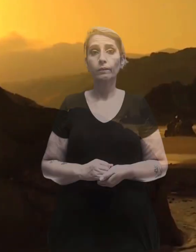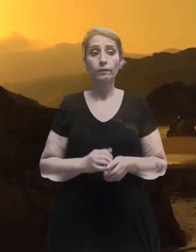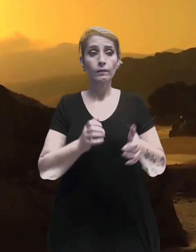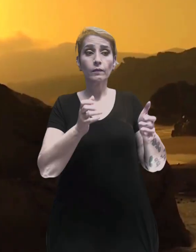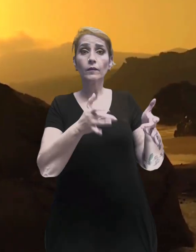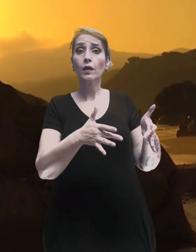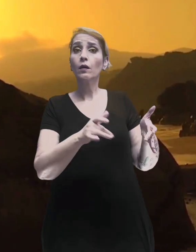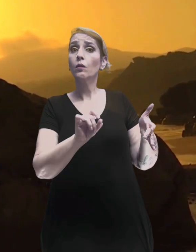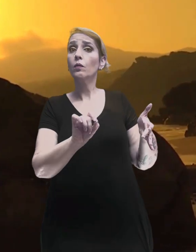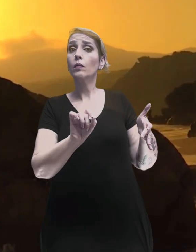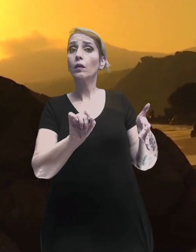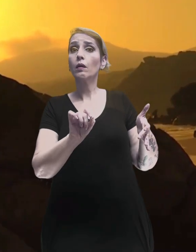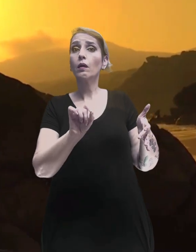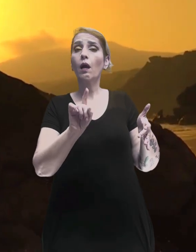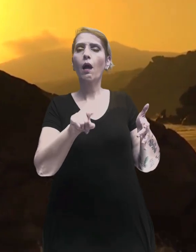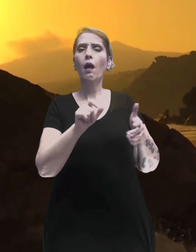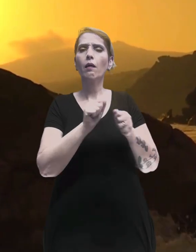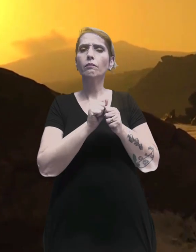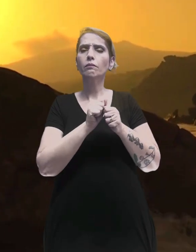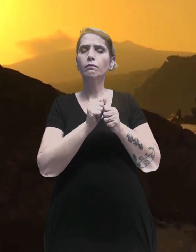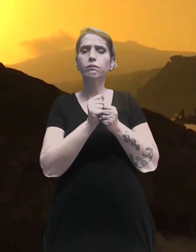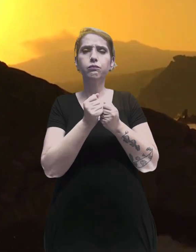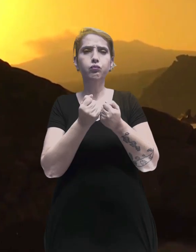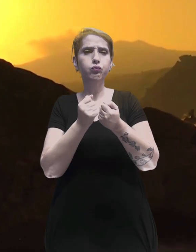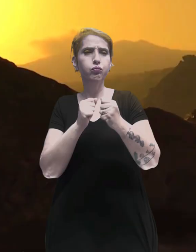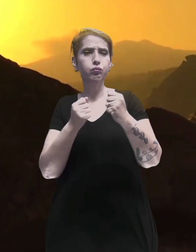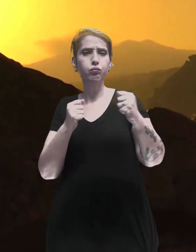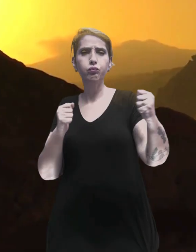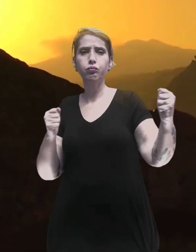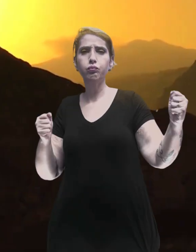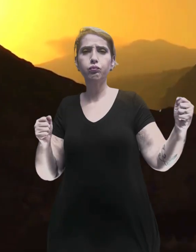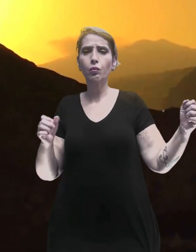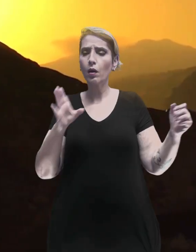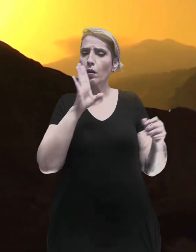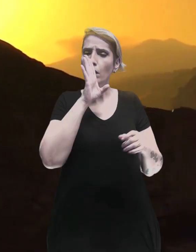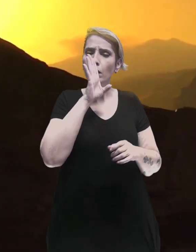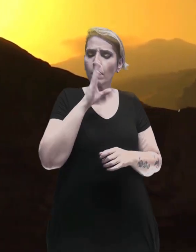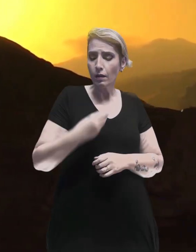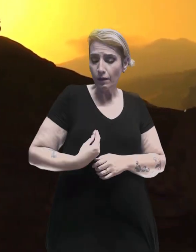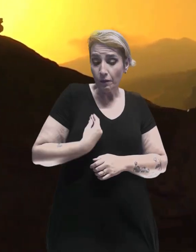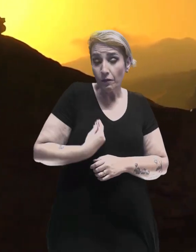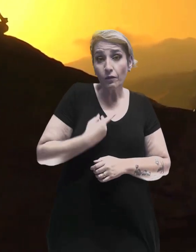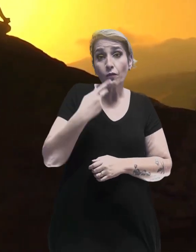O que resta... é a vastidão pura. A quietude viva... que é a sua verdadeira